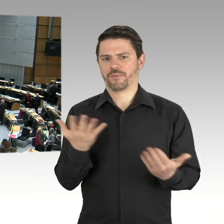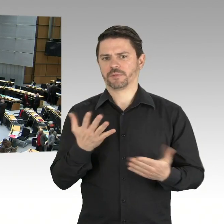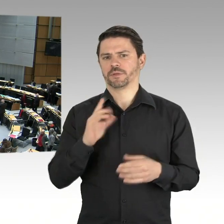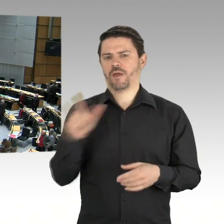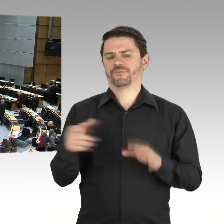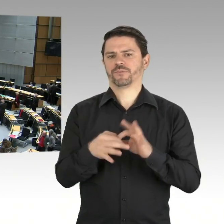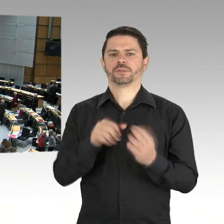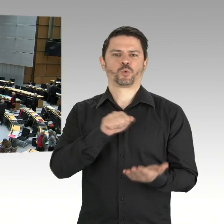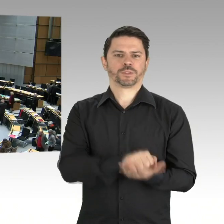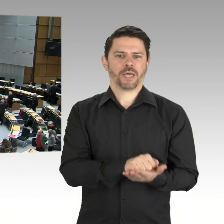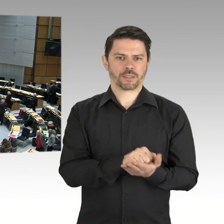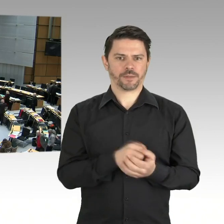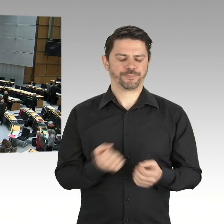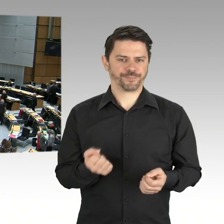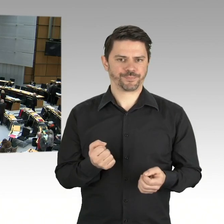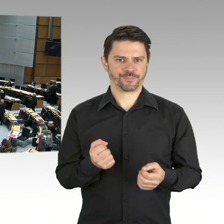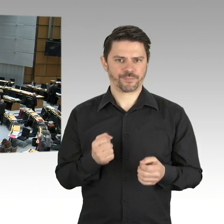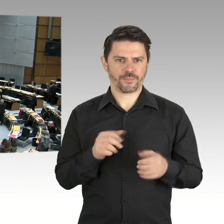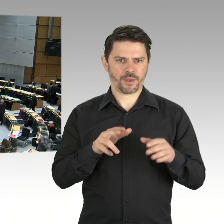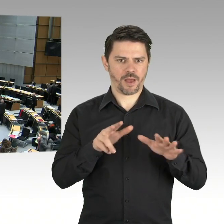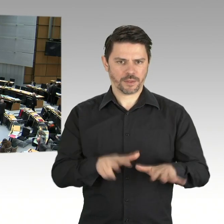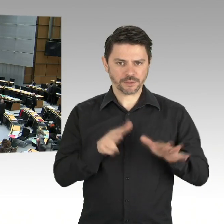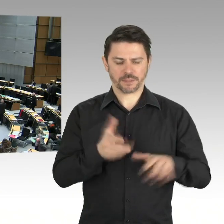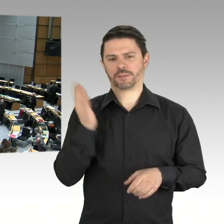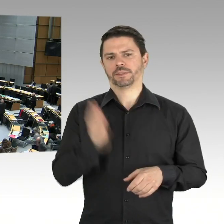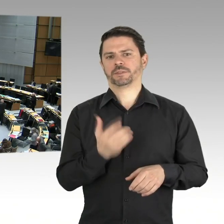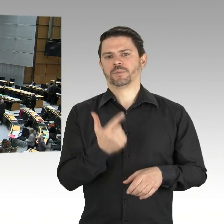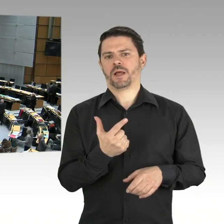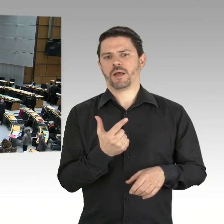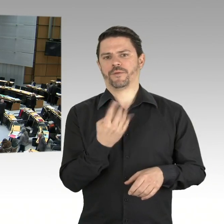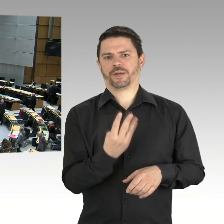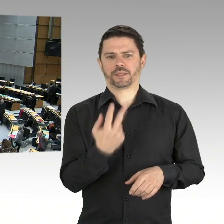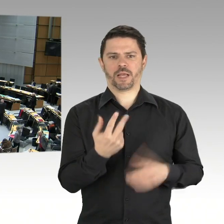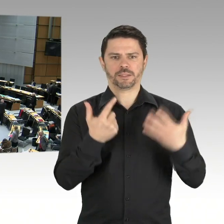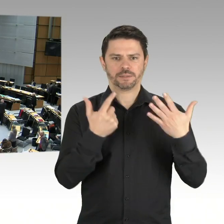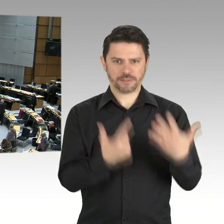Ich bitte, mit dem Namensaufruf zu beginnen.